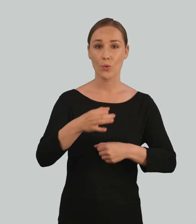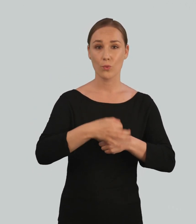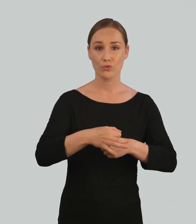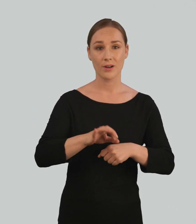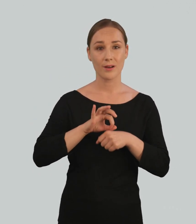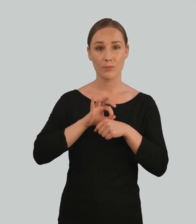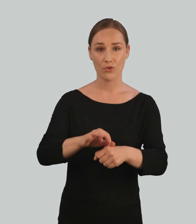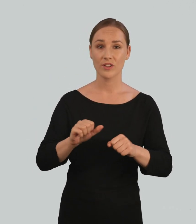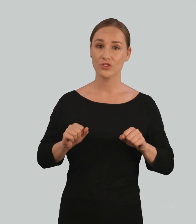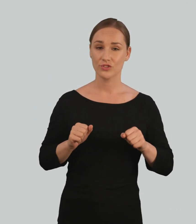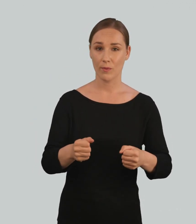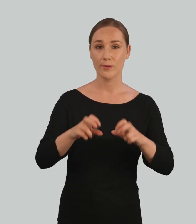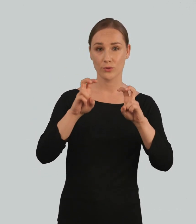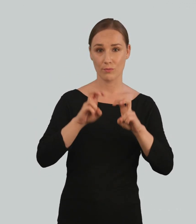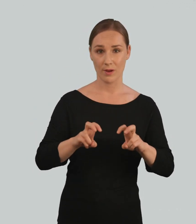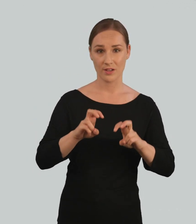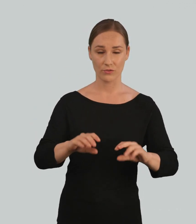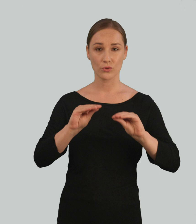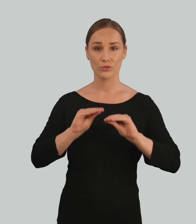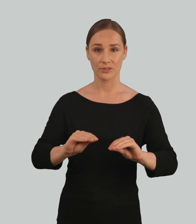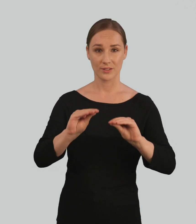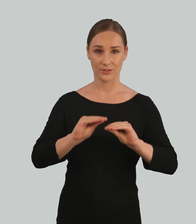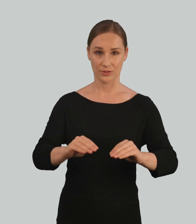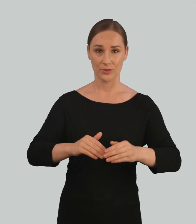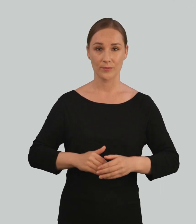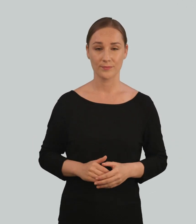Uczelnia prowadzi działalność badawczo-dydaktyczną.